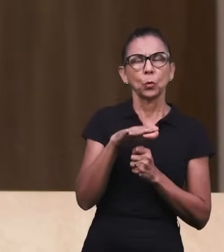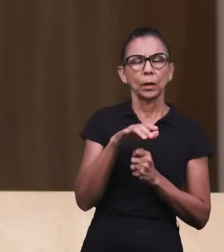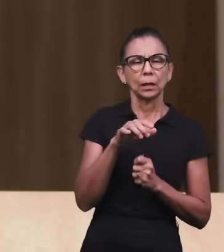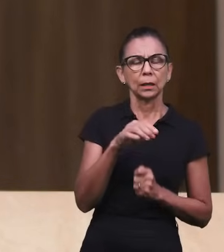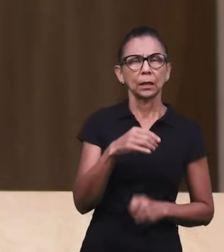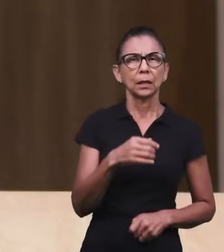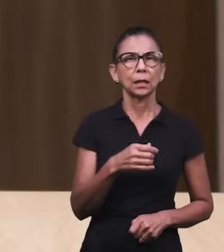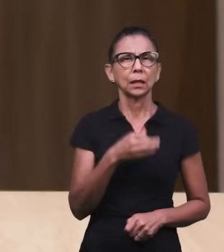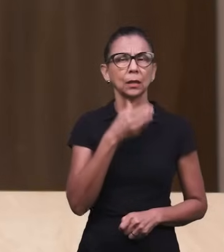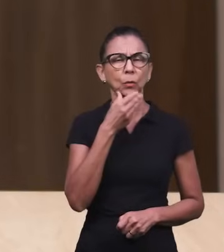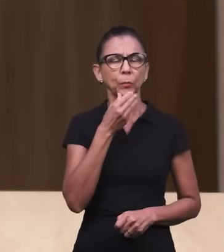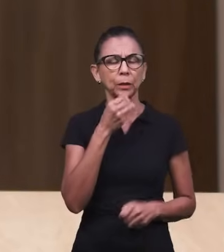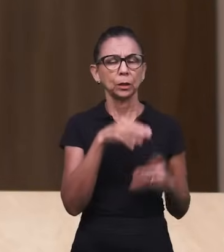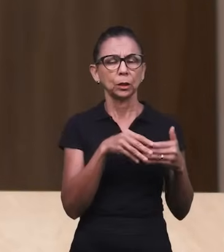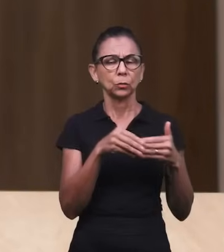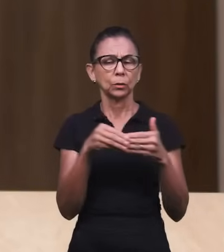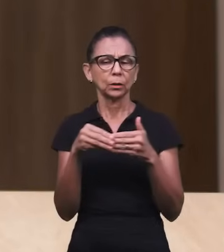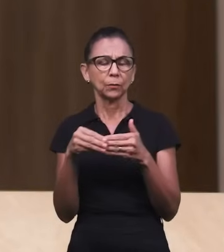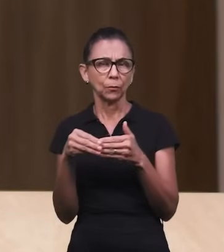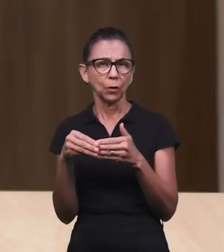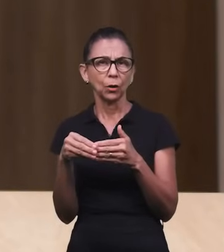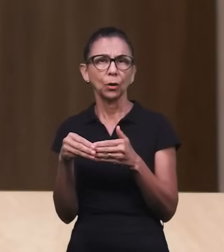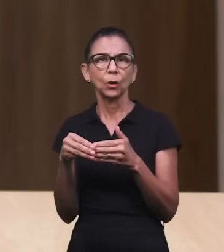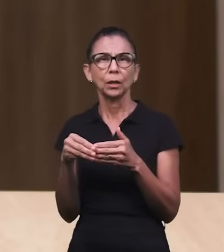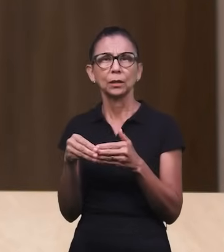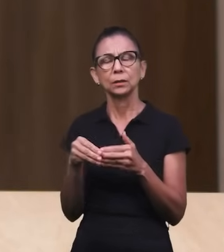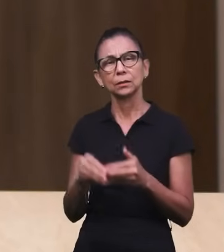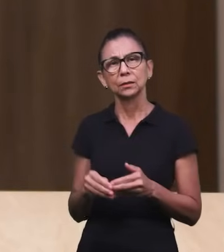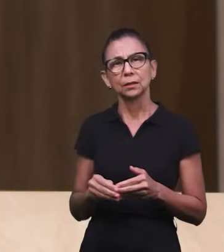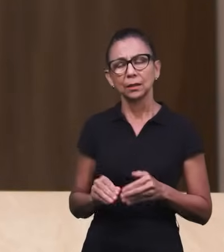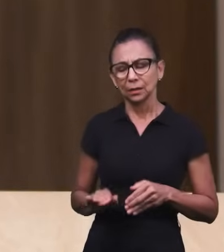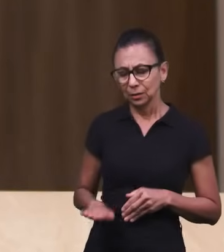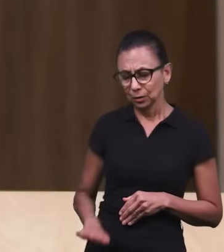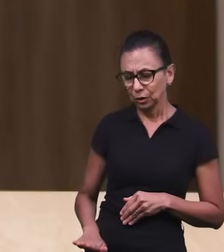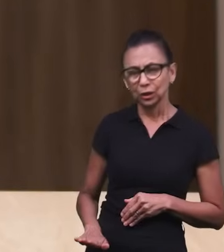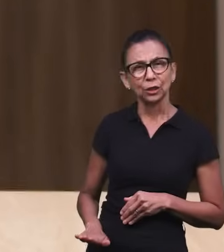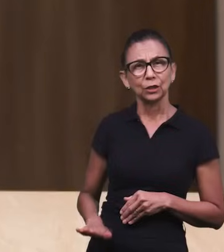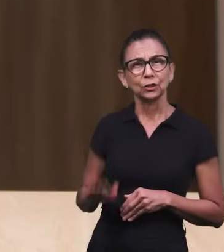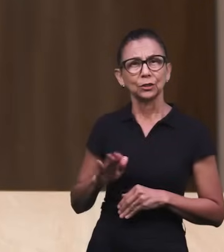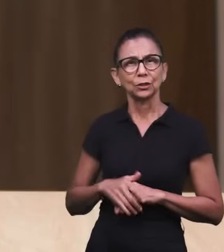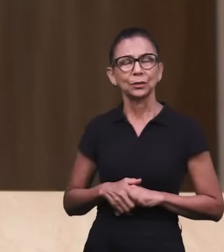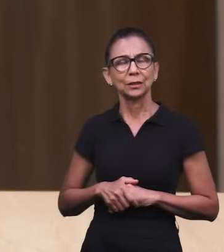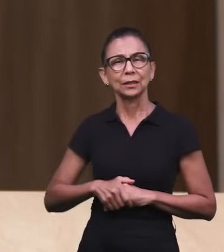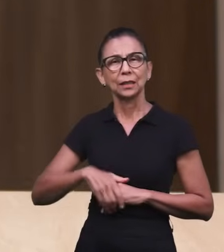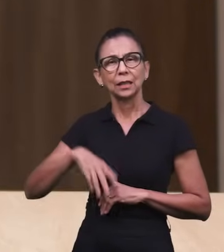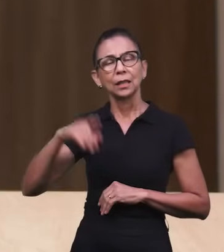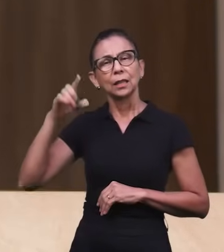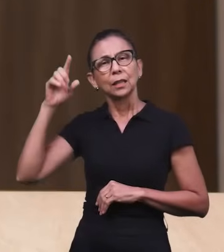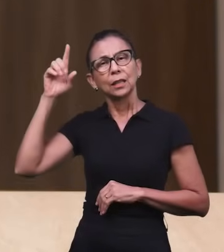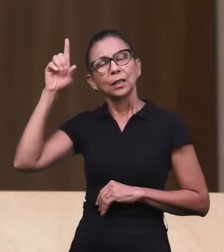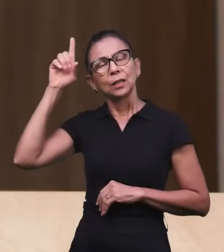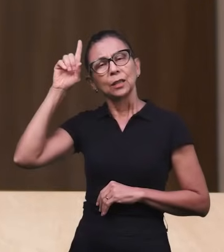dele não todo ano ela subia levava uma túnica nova tá aqui meu filho lembra o que você aprendeu